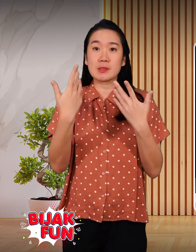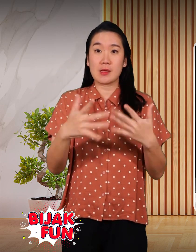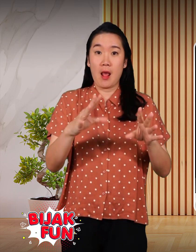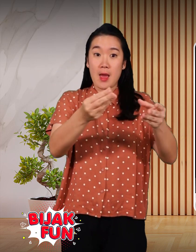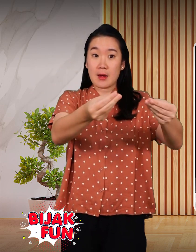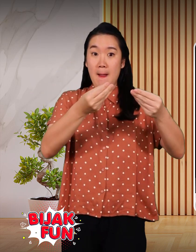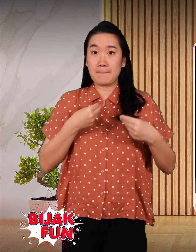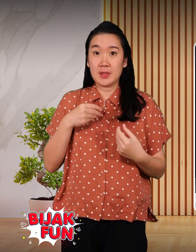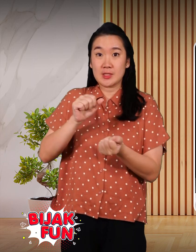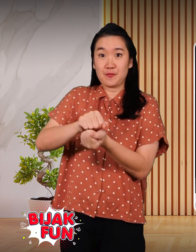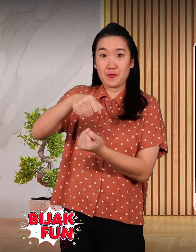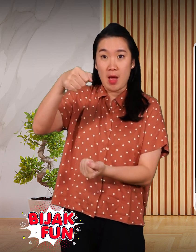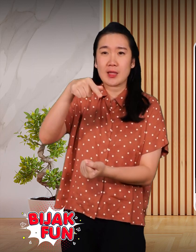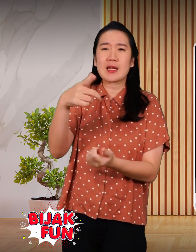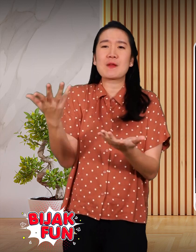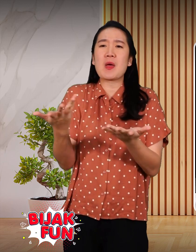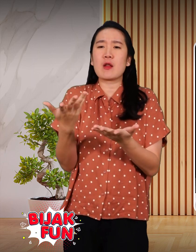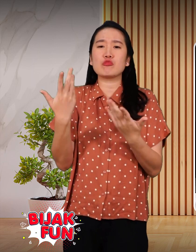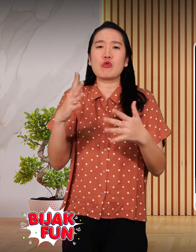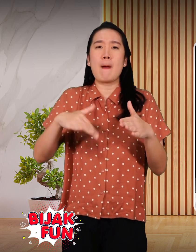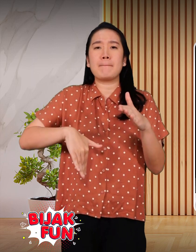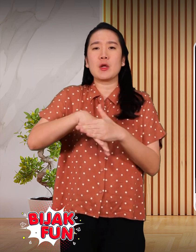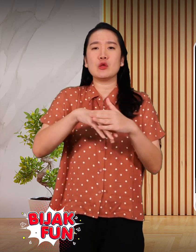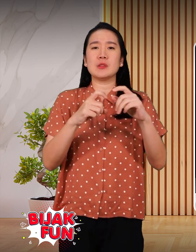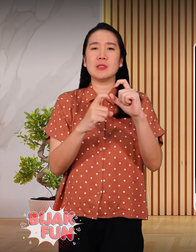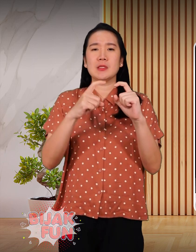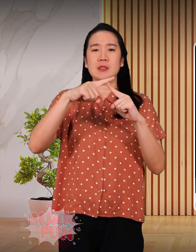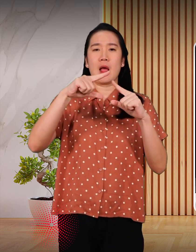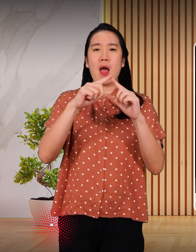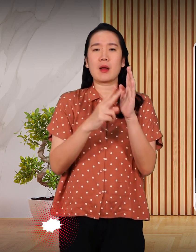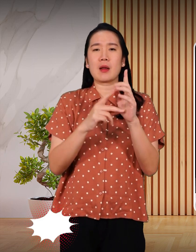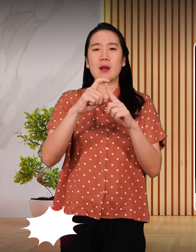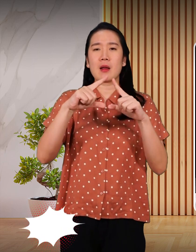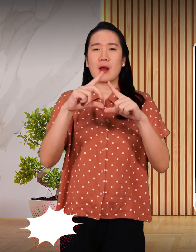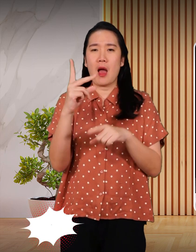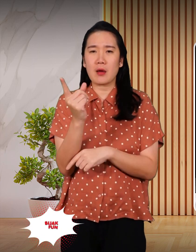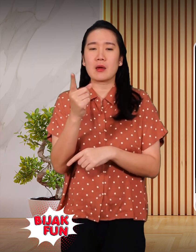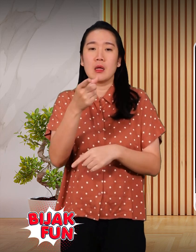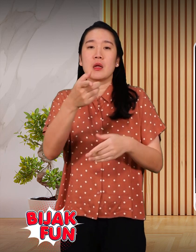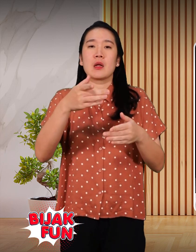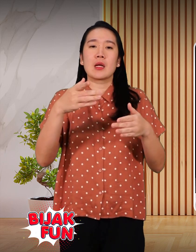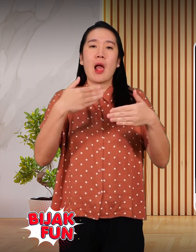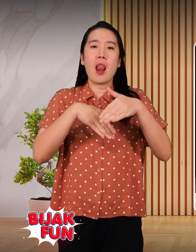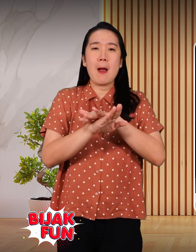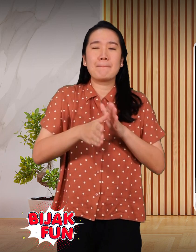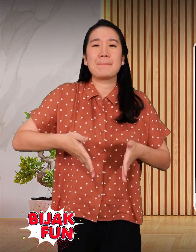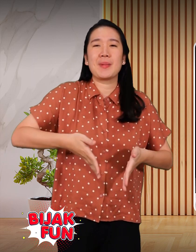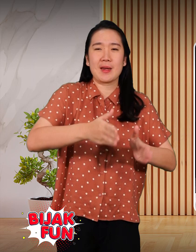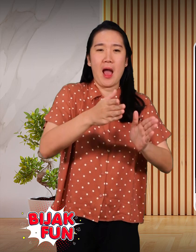Setelah mendapatkan sertifikasi di mana sudah memenuhi standar dalam bidangnya,